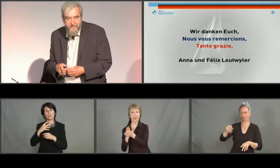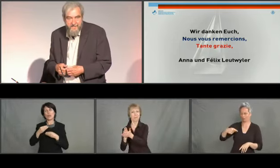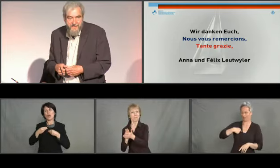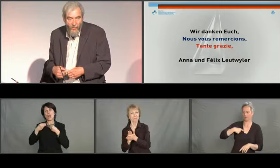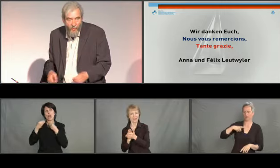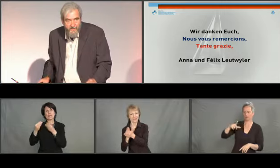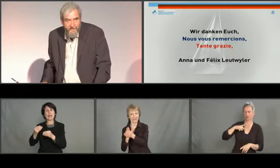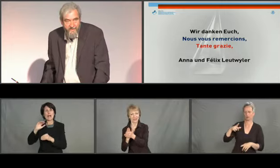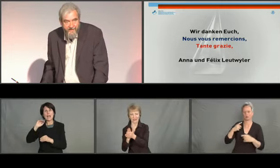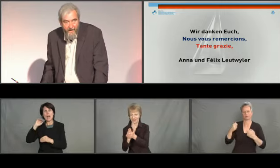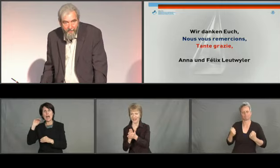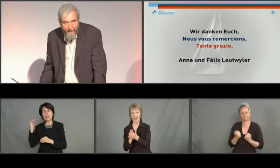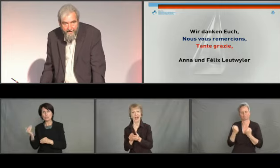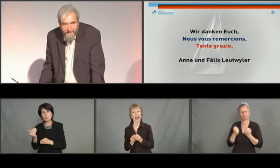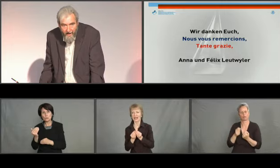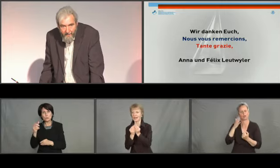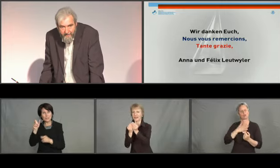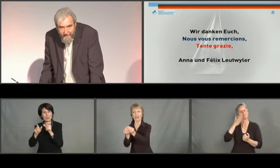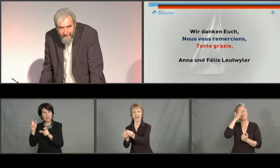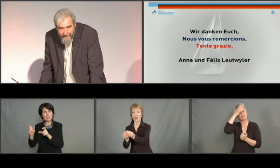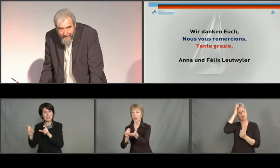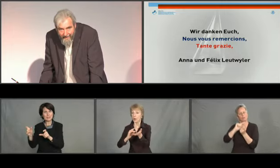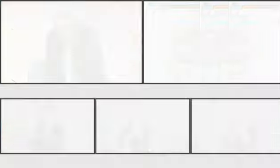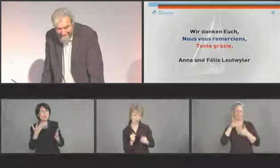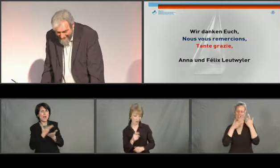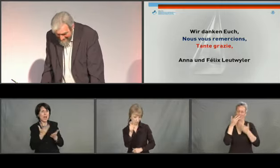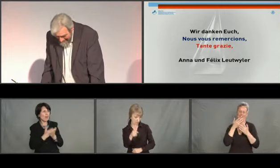Visionen gearbeitet haben.